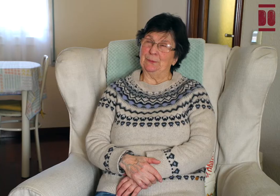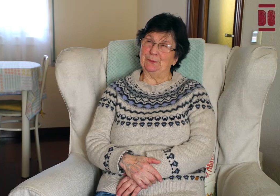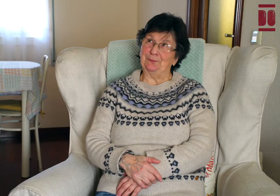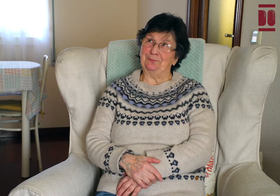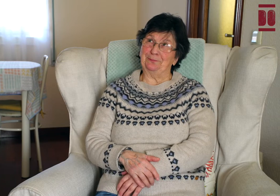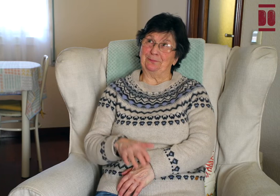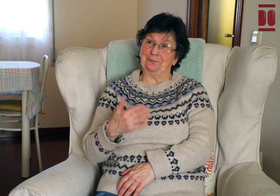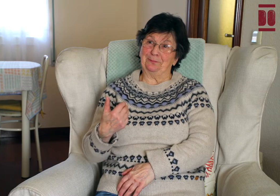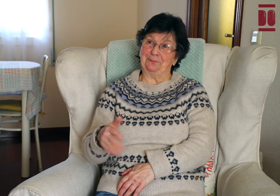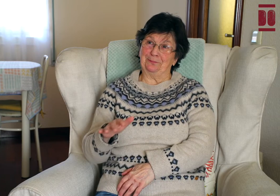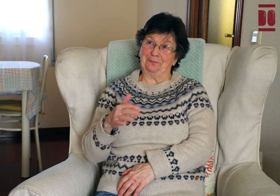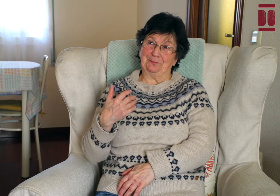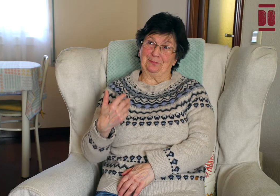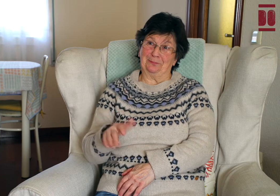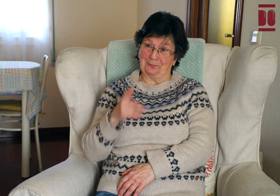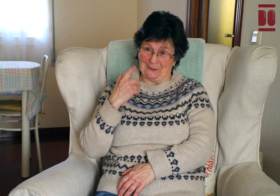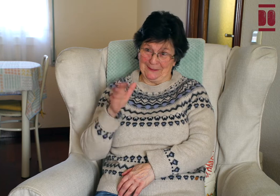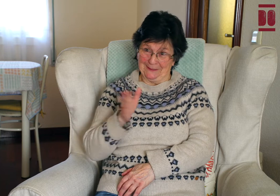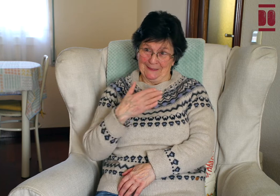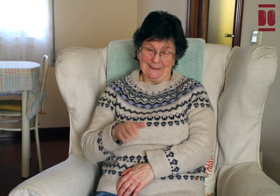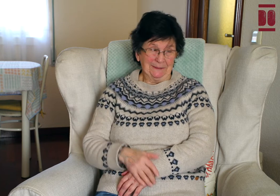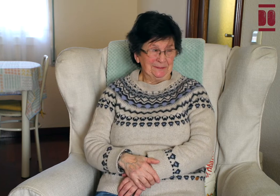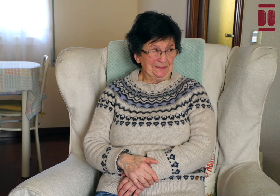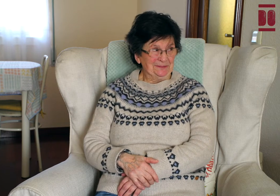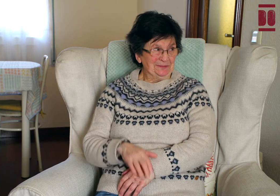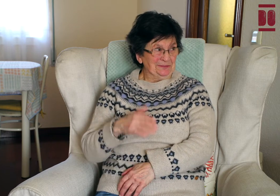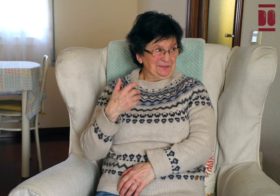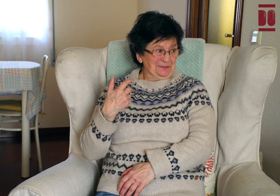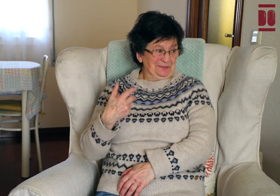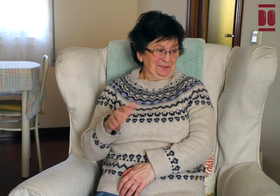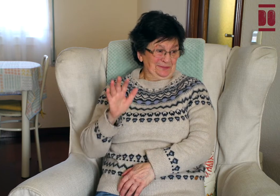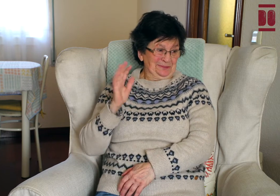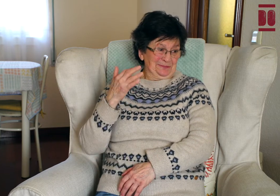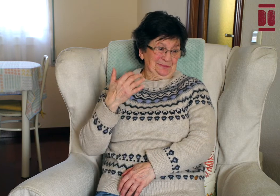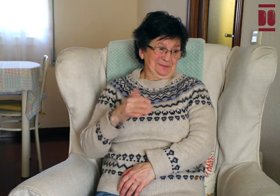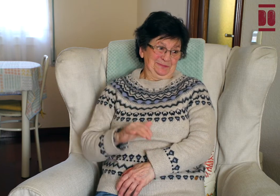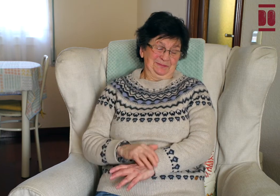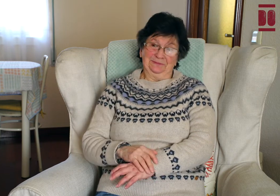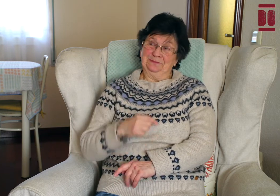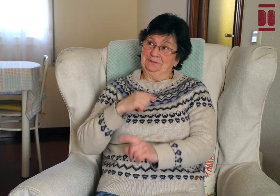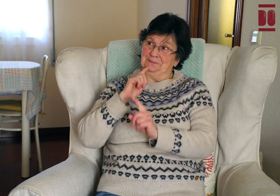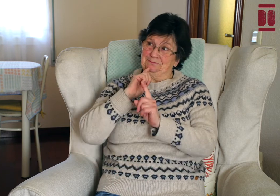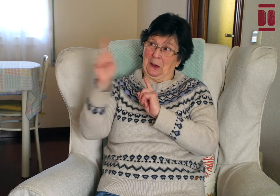Huy, huy... ¿Sabes? Castigos físicos... Vaya, vaya... Yo protestaba mucho,